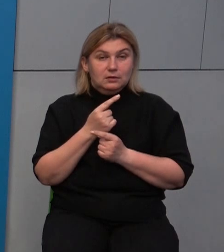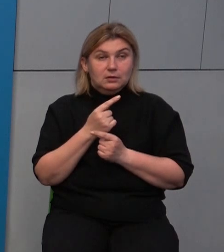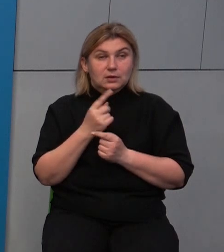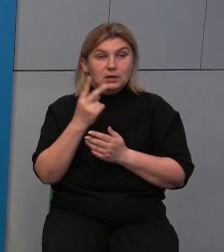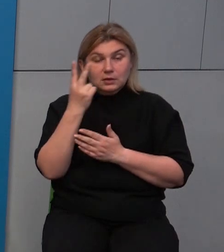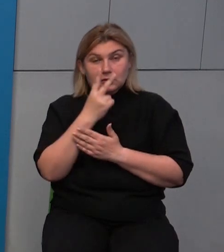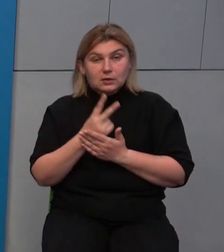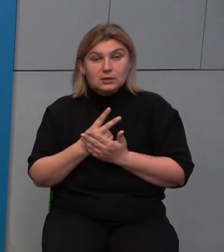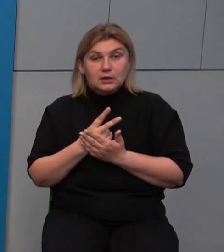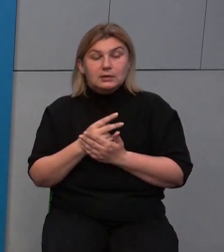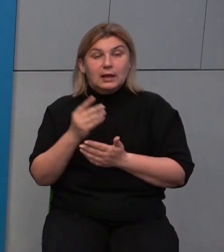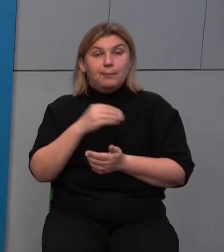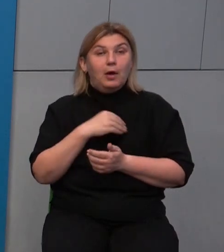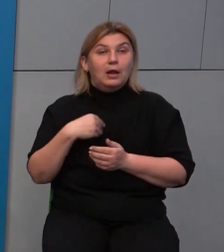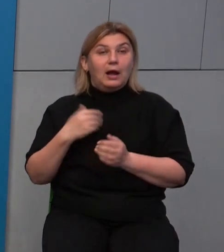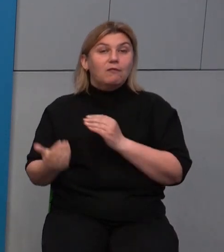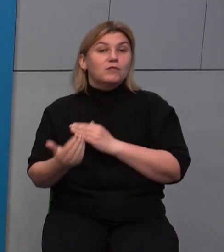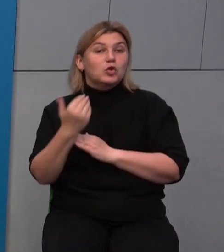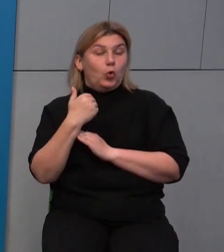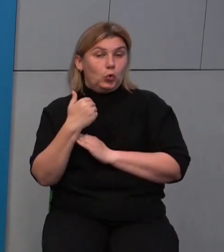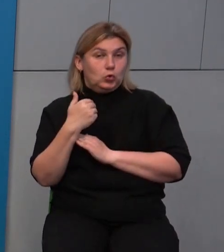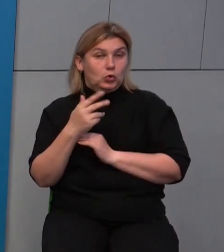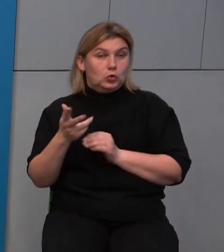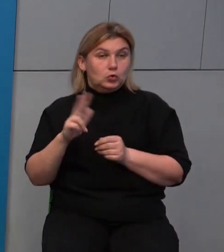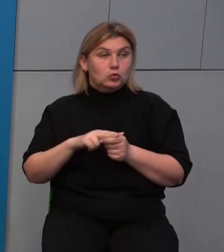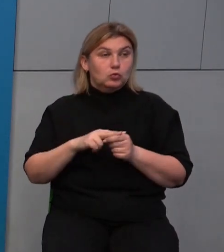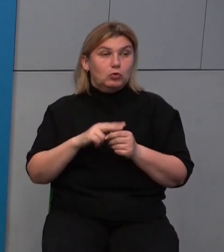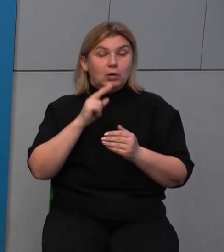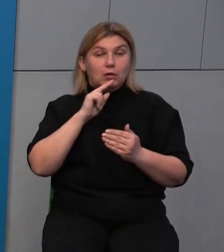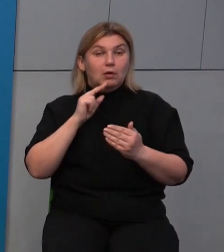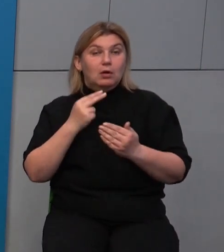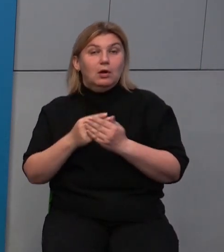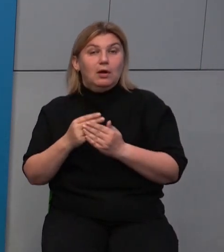kresowiaków, którzy oczywiście lawinowo odpowiedzieli na "Wysoki Zamek",